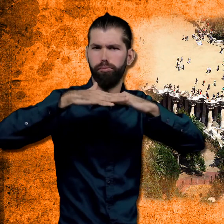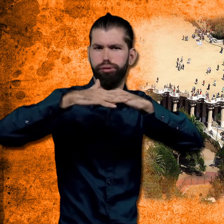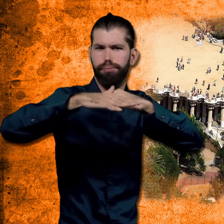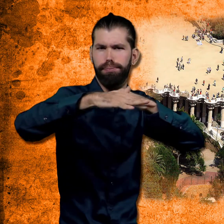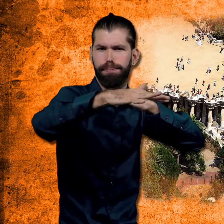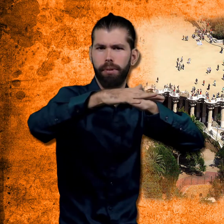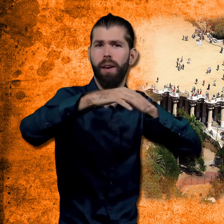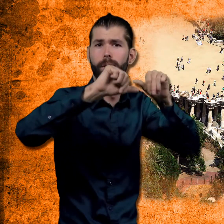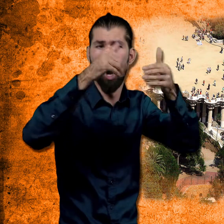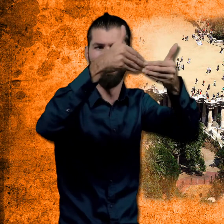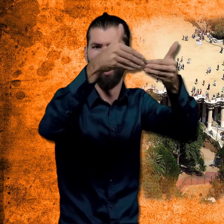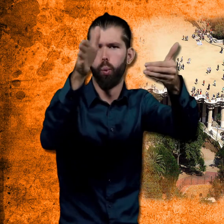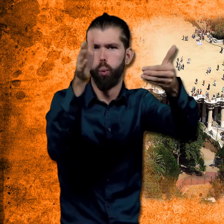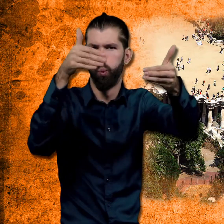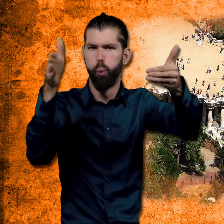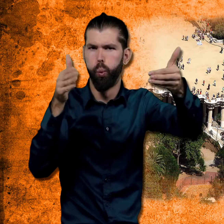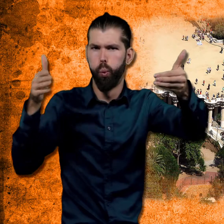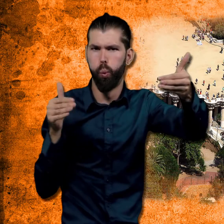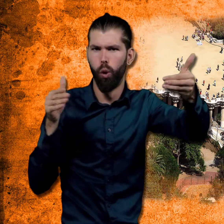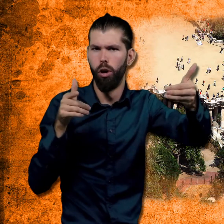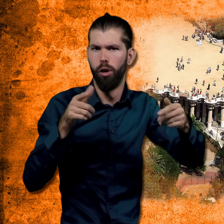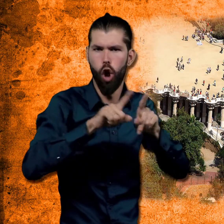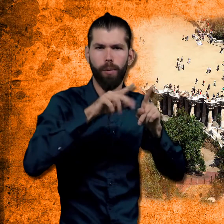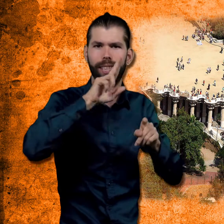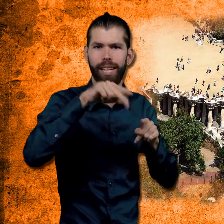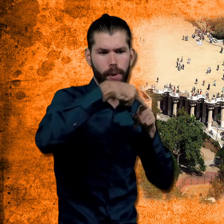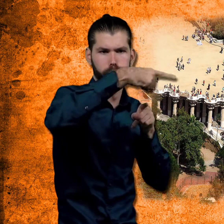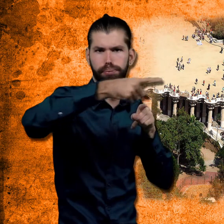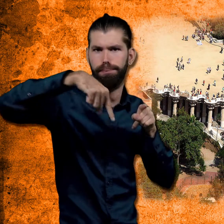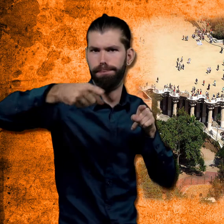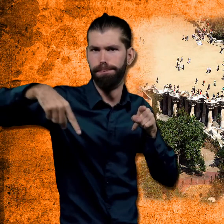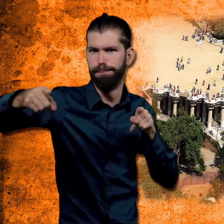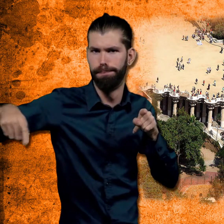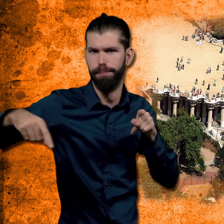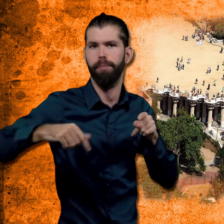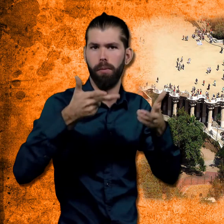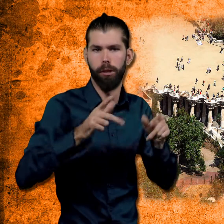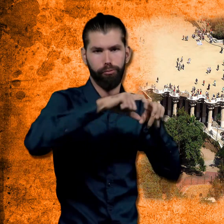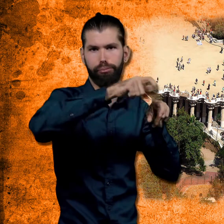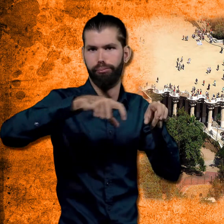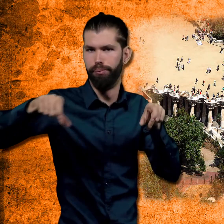delimitada per un llarg banc que dibuixa una original trajectòria serpentejant.